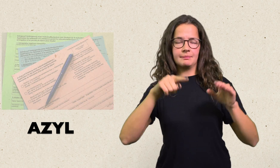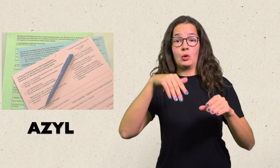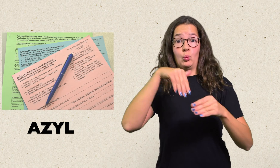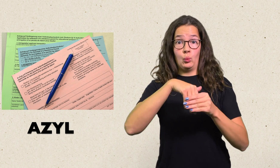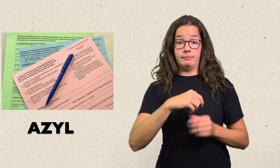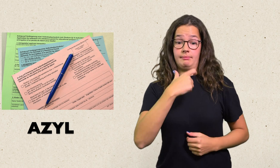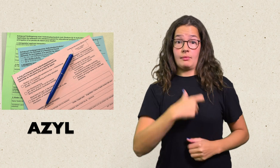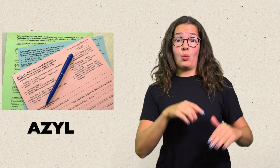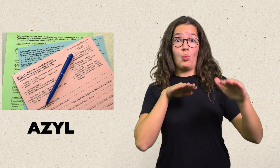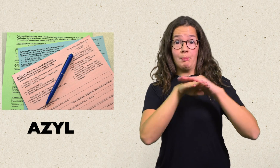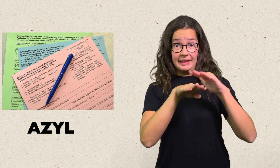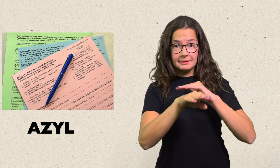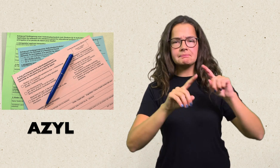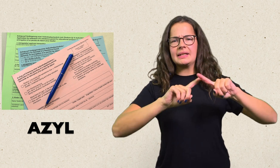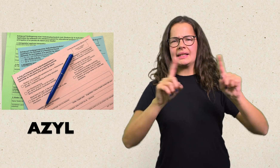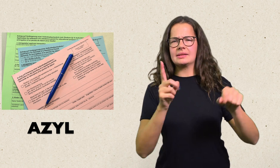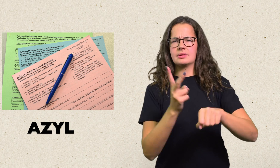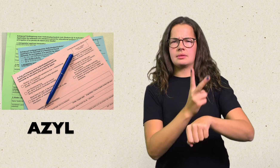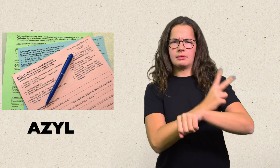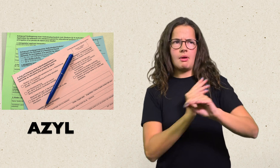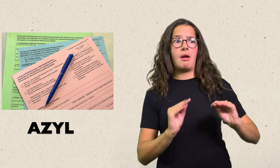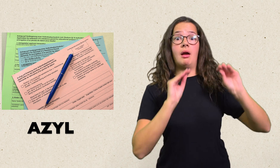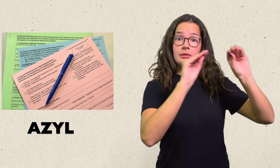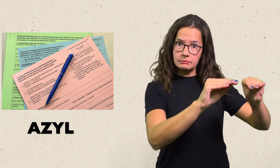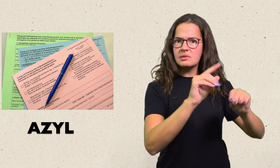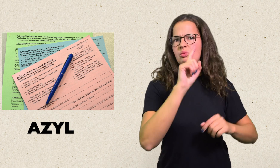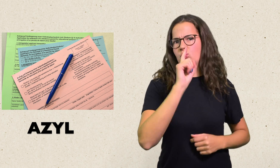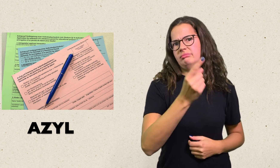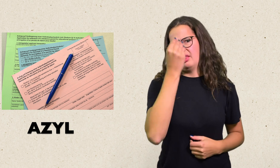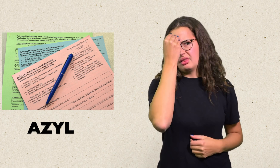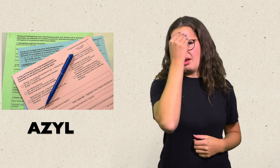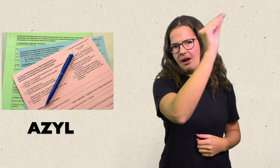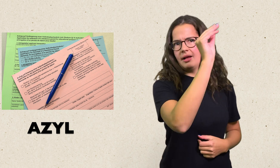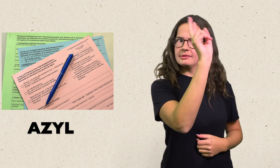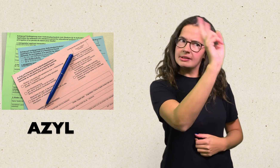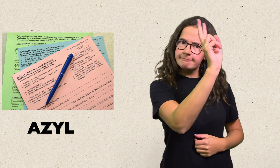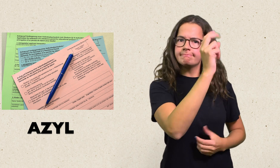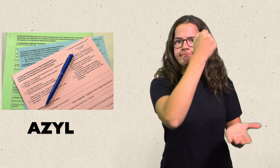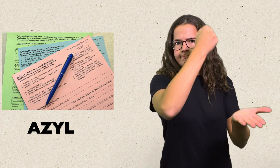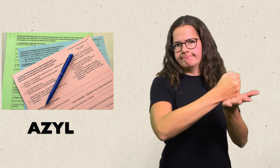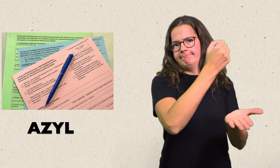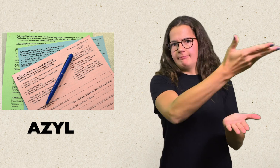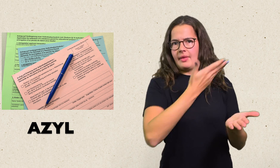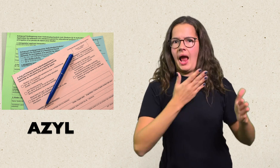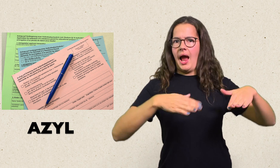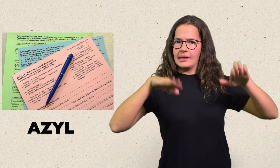Pokud se uprchlík dostane do jiného státu, musí požádat o azyl,